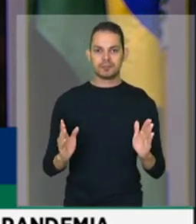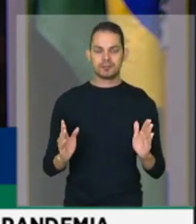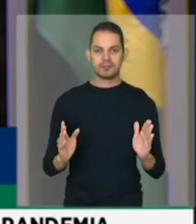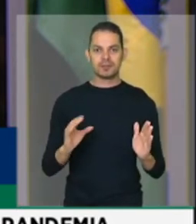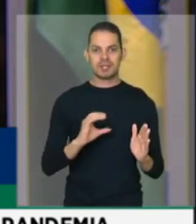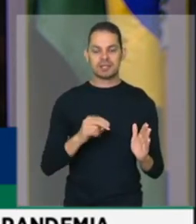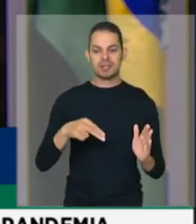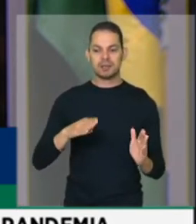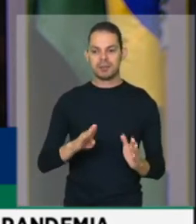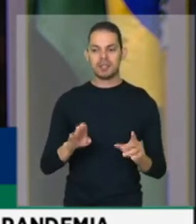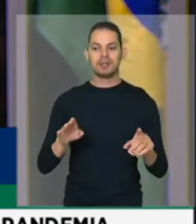N DS, BEM COMO PRORROGA OS EFEITOS DE CERTIDÕES VENCIDAS